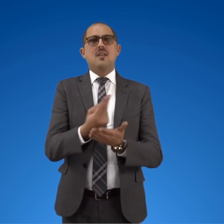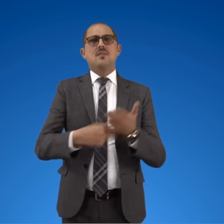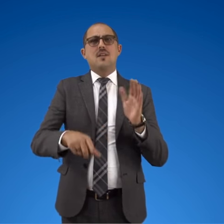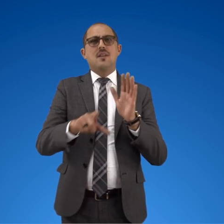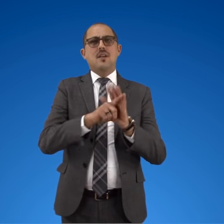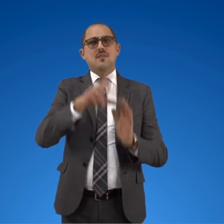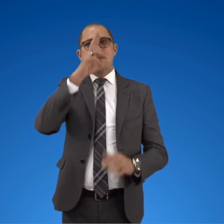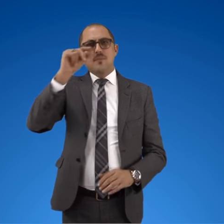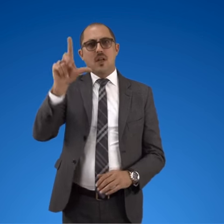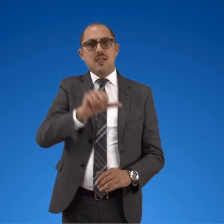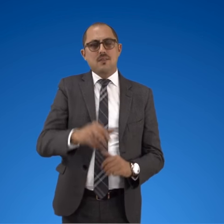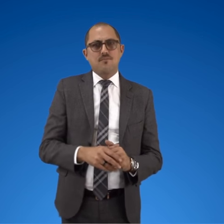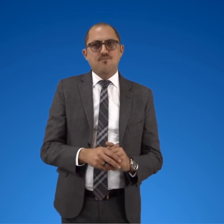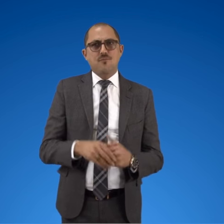Disegno di Legge per il Riconoscimento della LIS